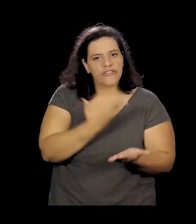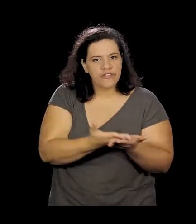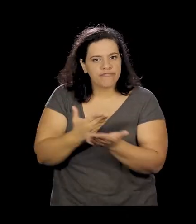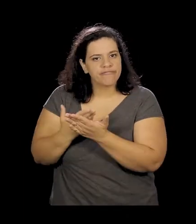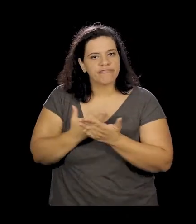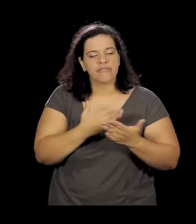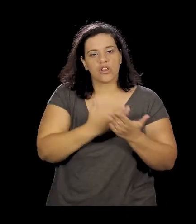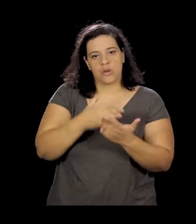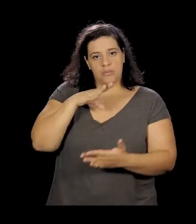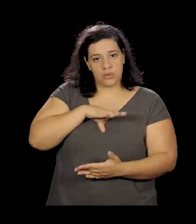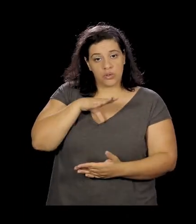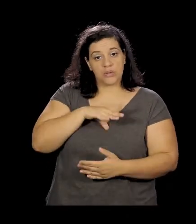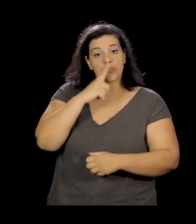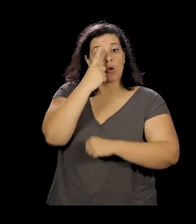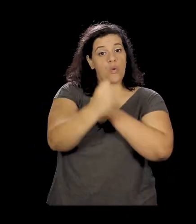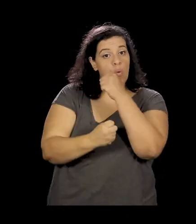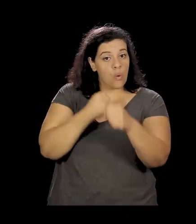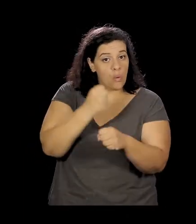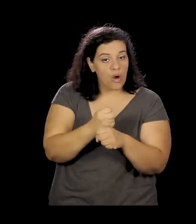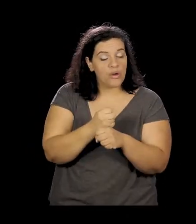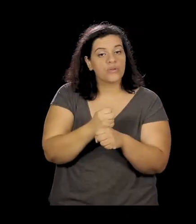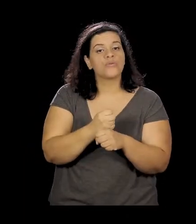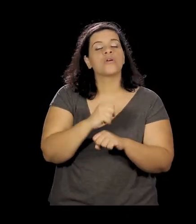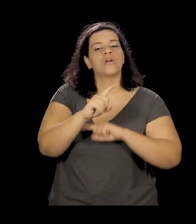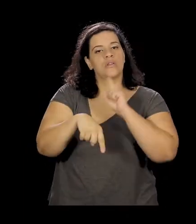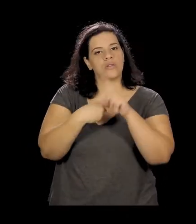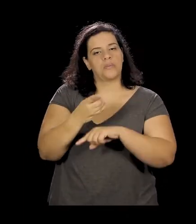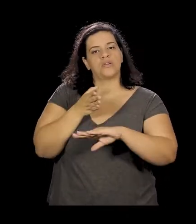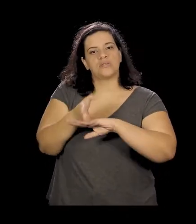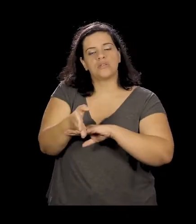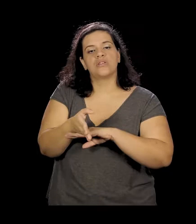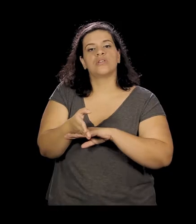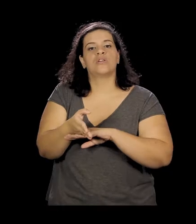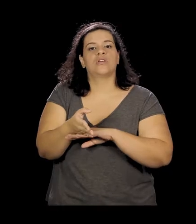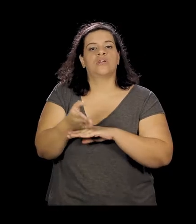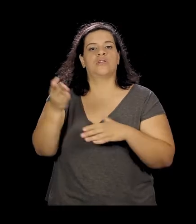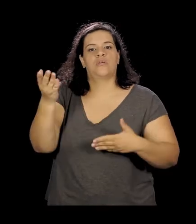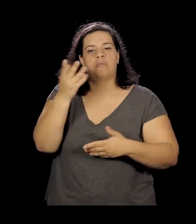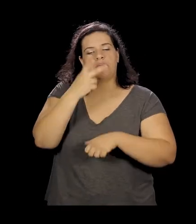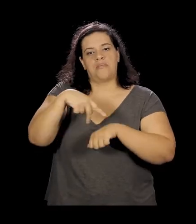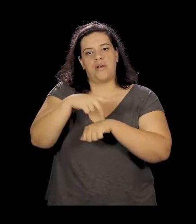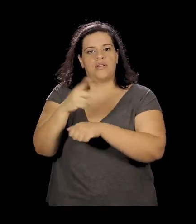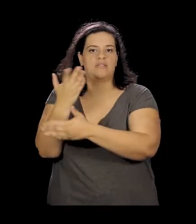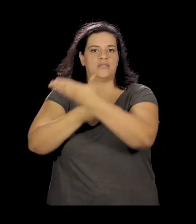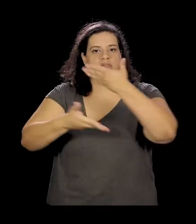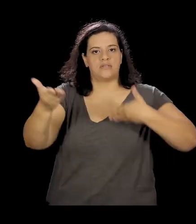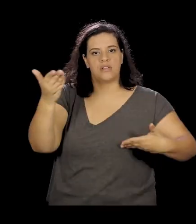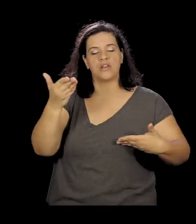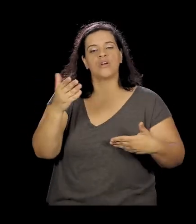Estudei durante um ano e depois participei de um programa de intercâmbio da Universidade da Califórnia.